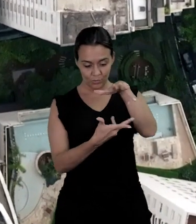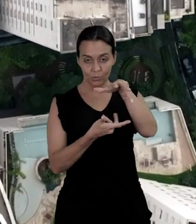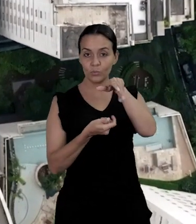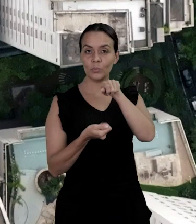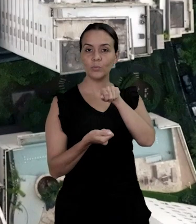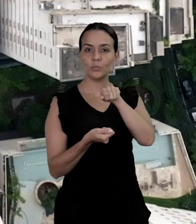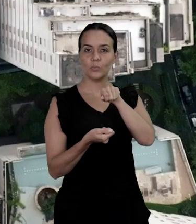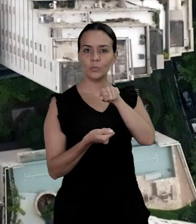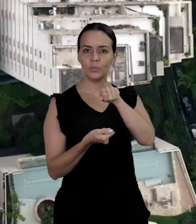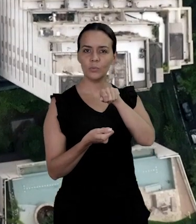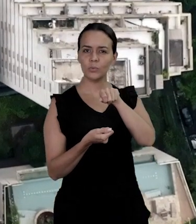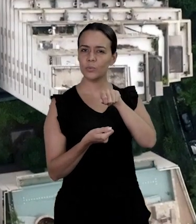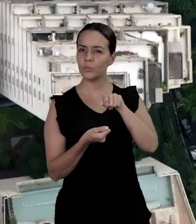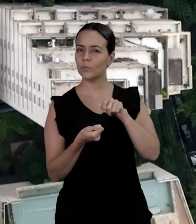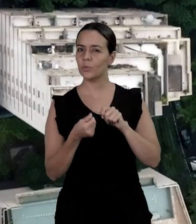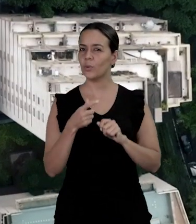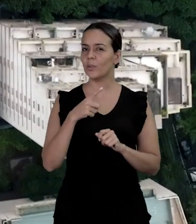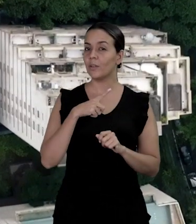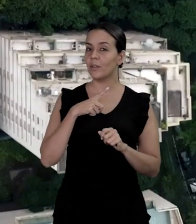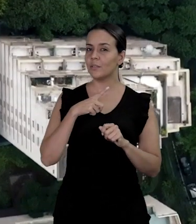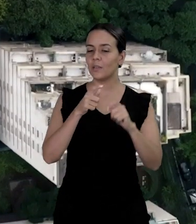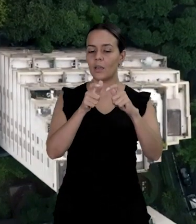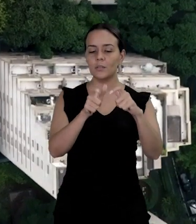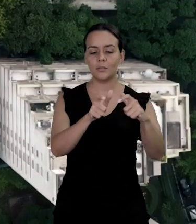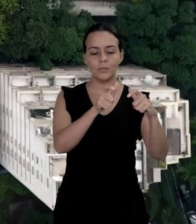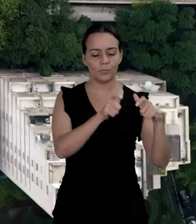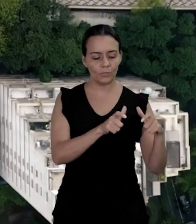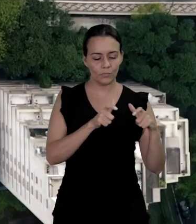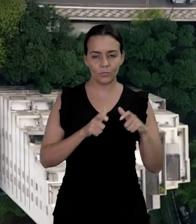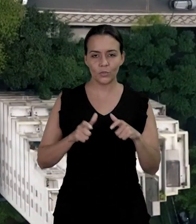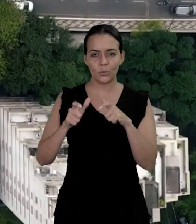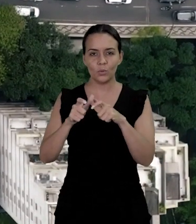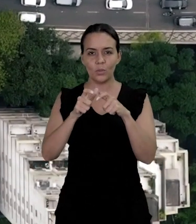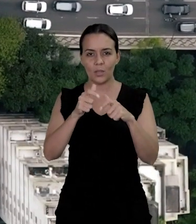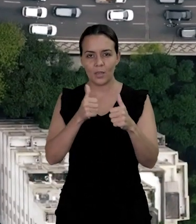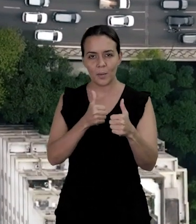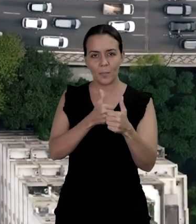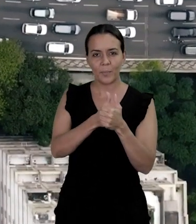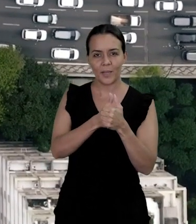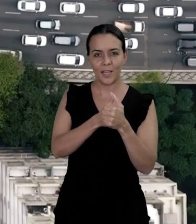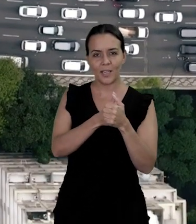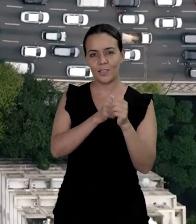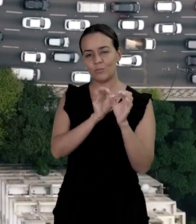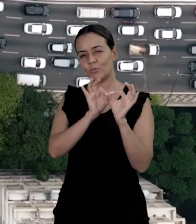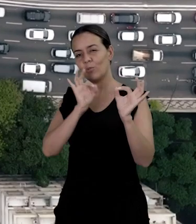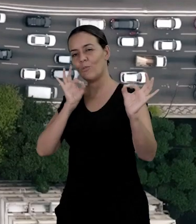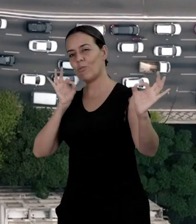Para nós, o mundo é feito de lugares. Perto, longe,